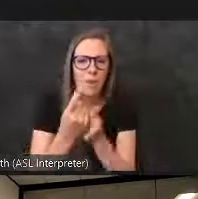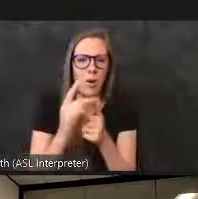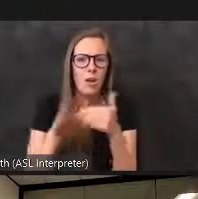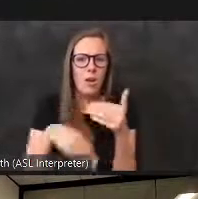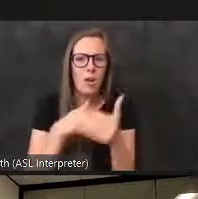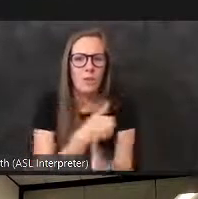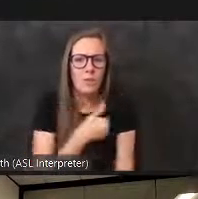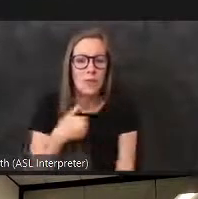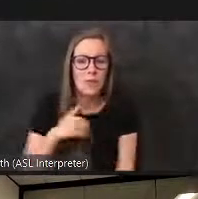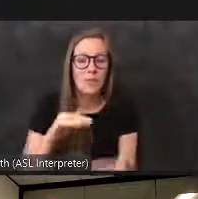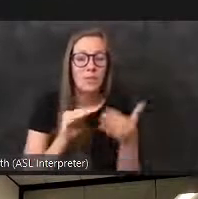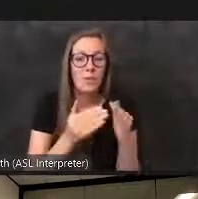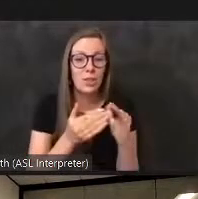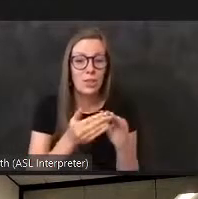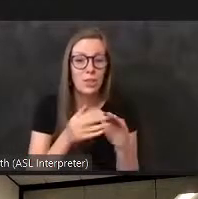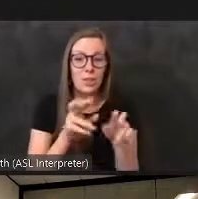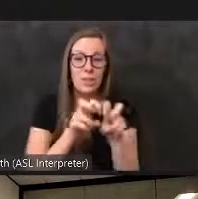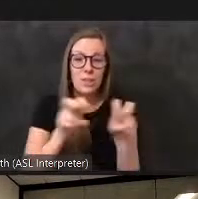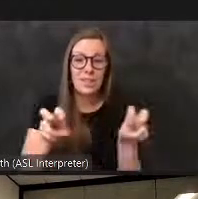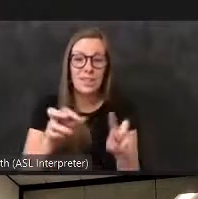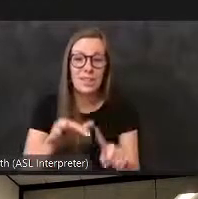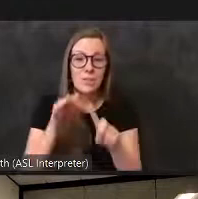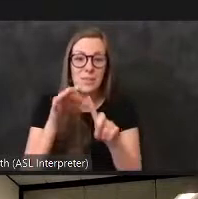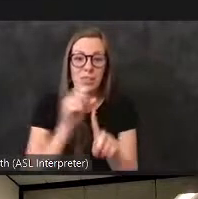comunidad que nos escucharon y todos esos panelistas, especialmente al senador Mac